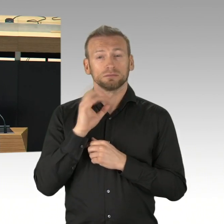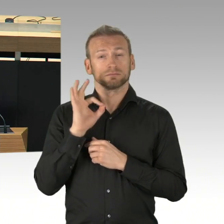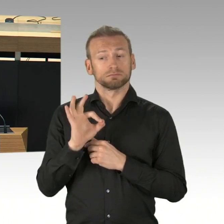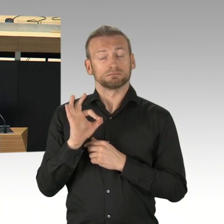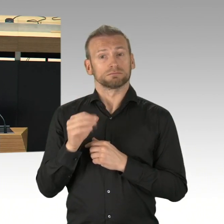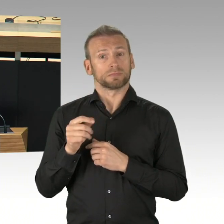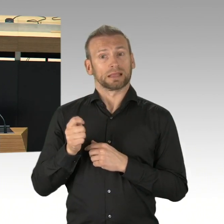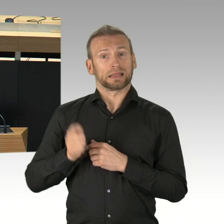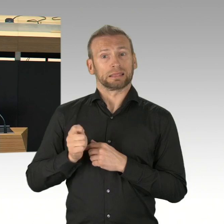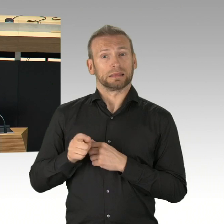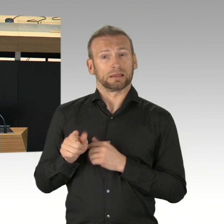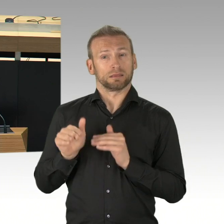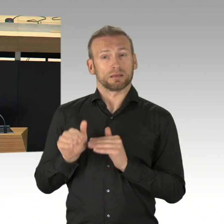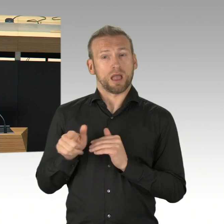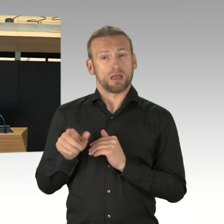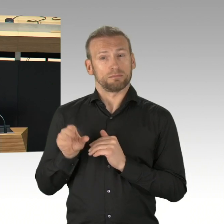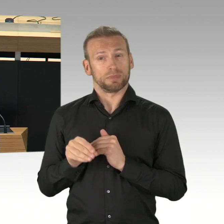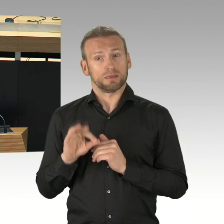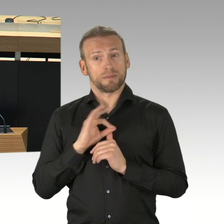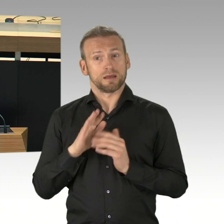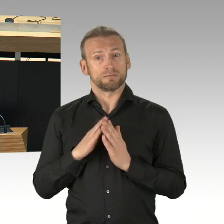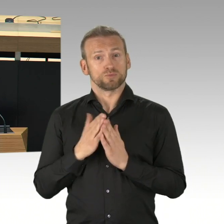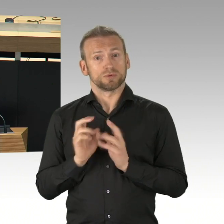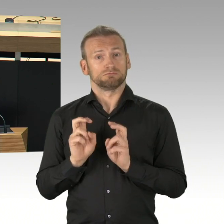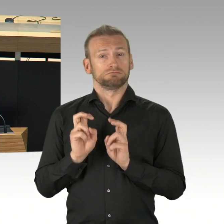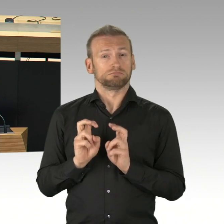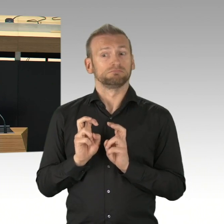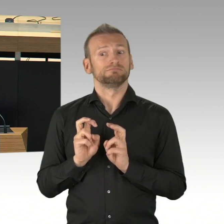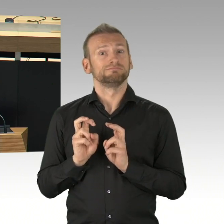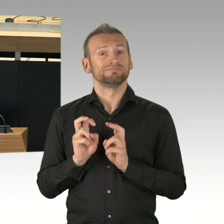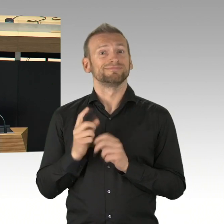So, und, ja, Sie schaffen hier in dieser Stadt,